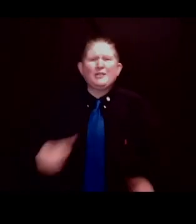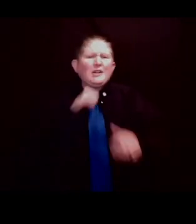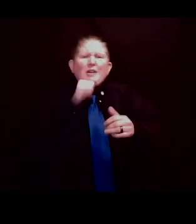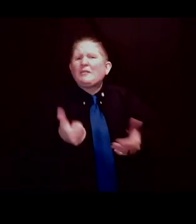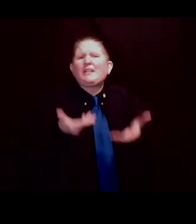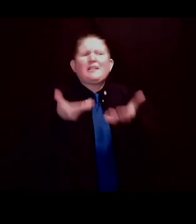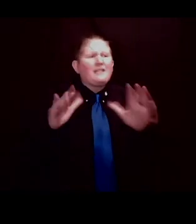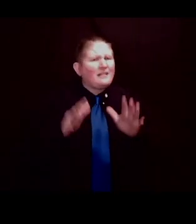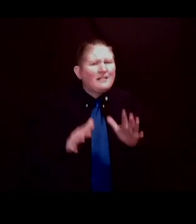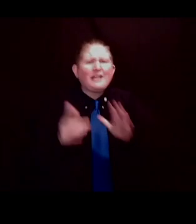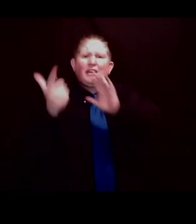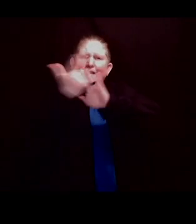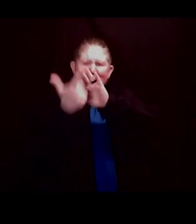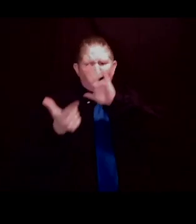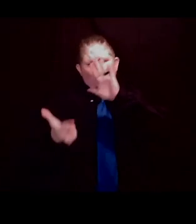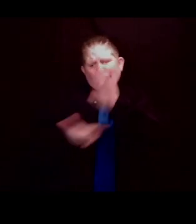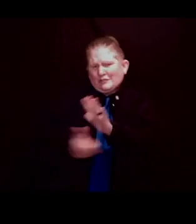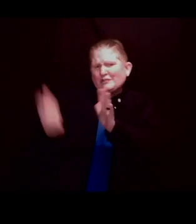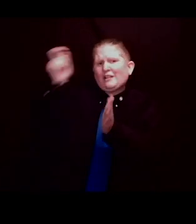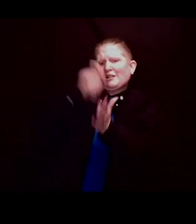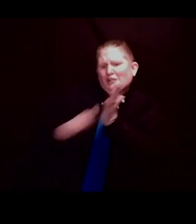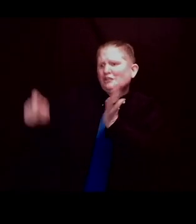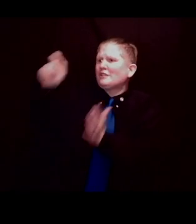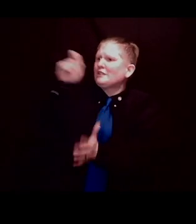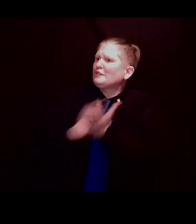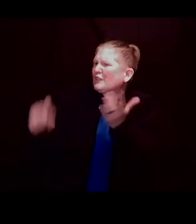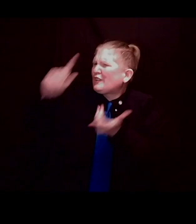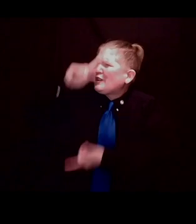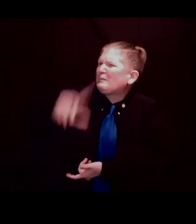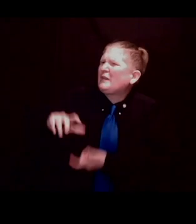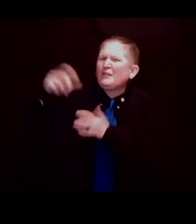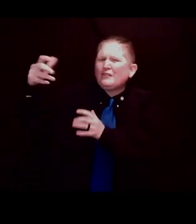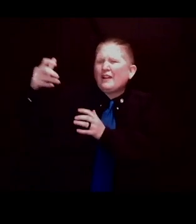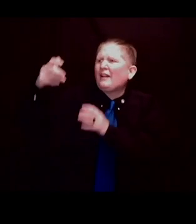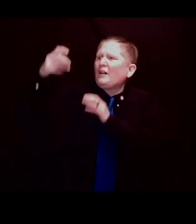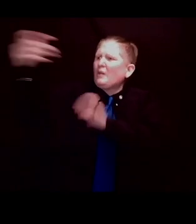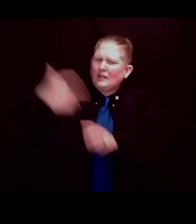No dejaré que ninguna legislación me cambie